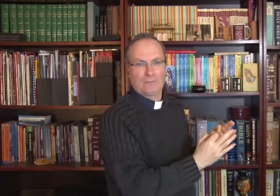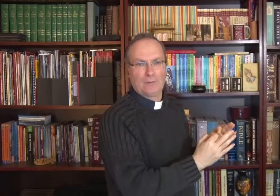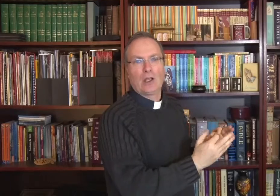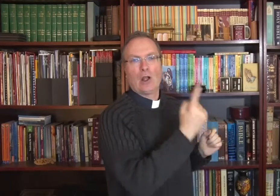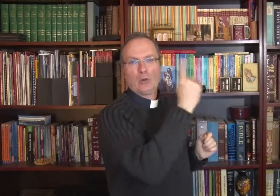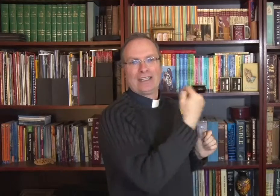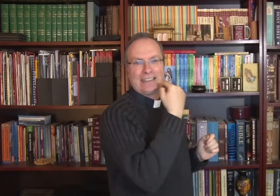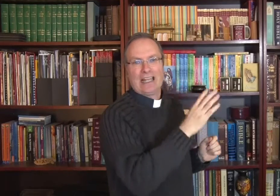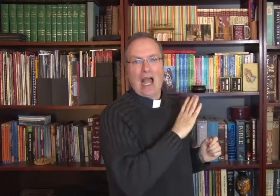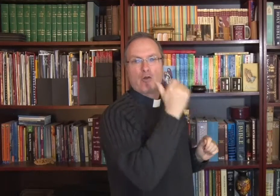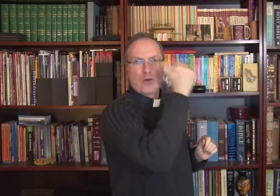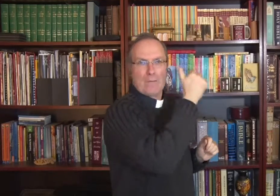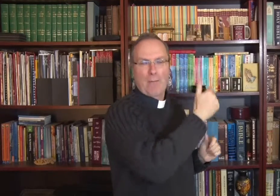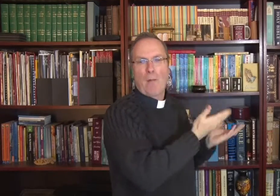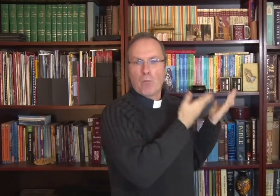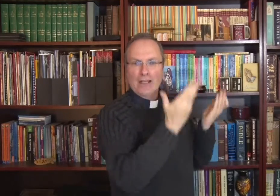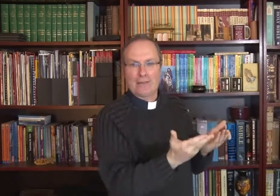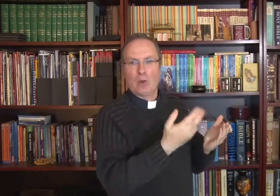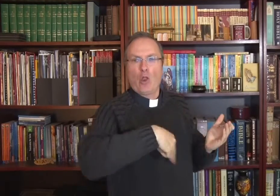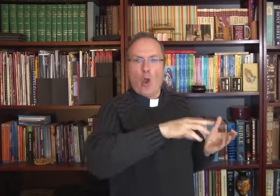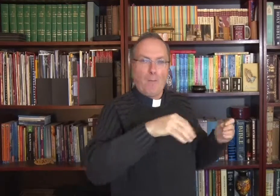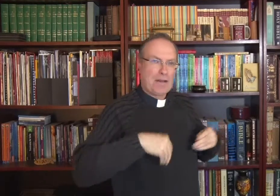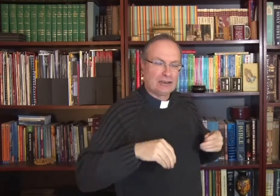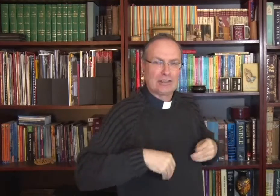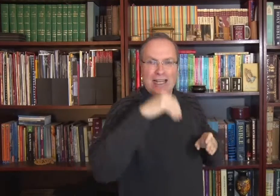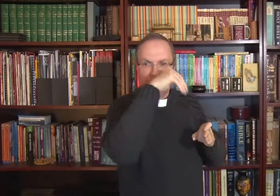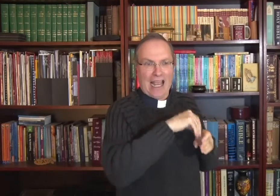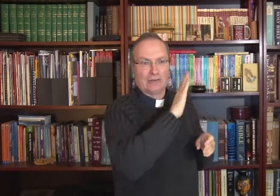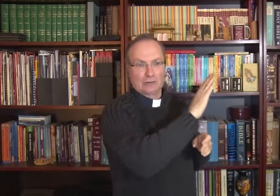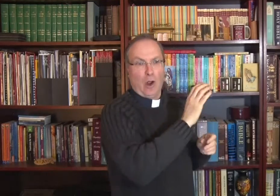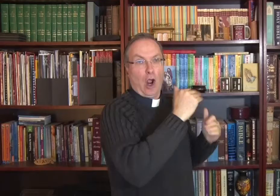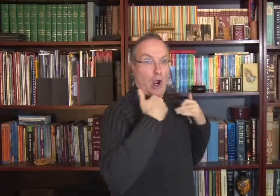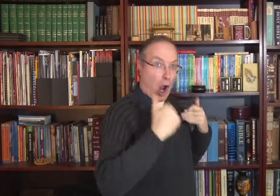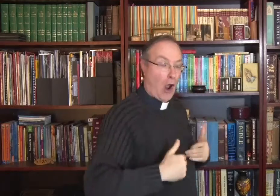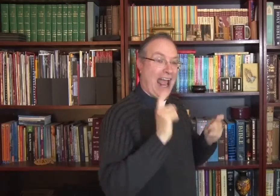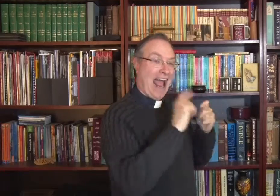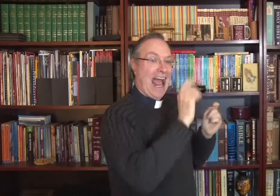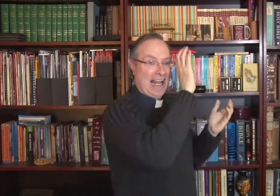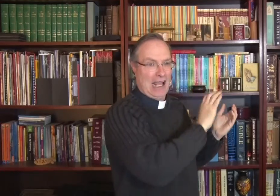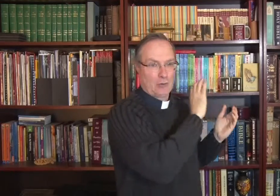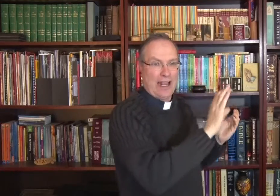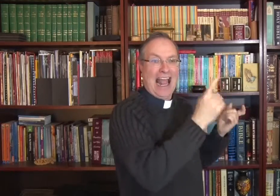lui qui a lui-même porté nos péchés dans son corps à la croix